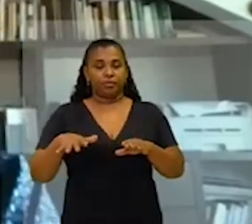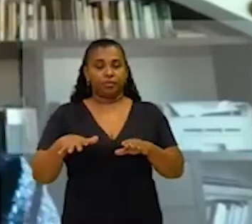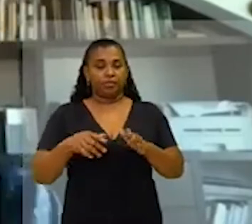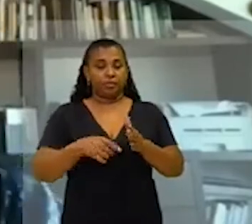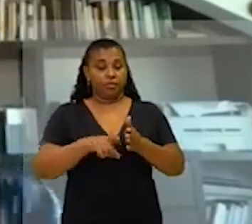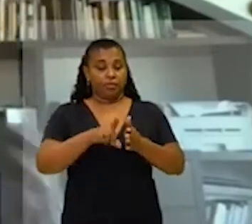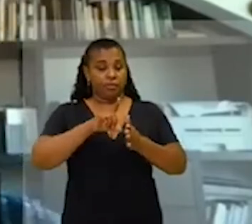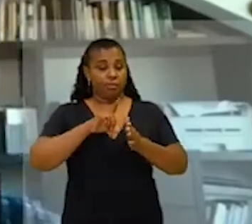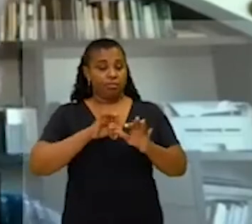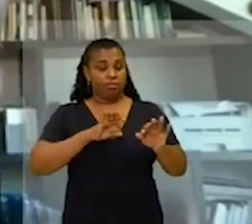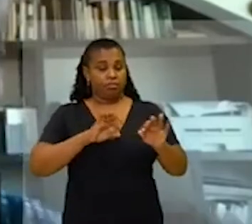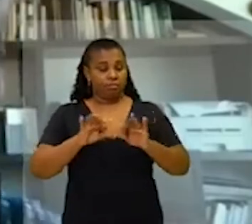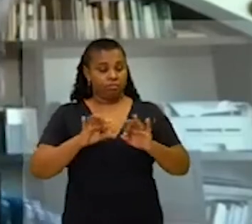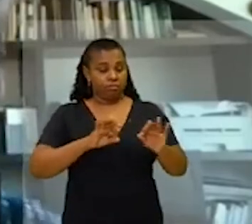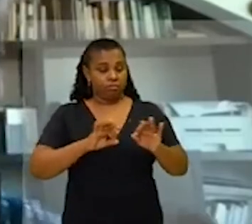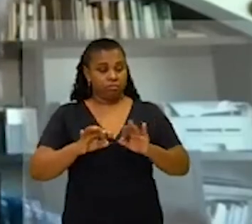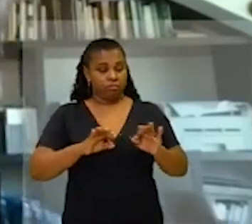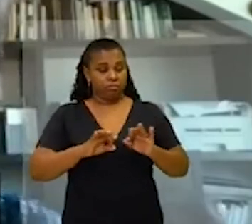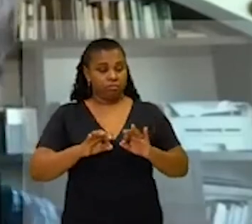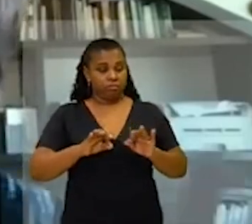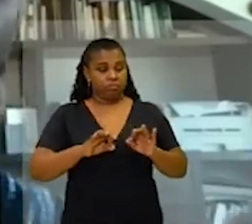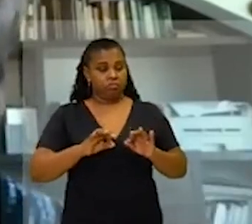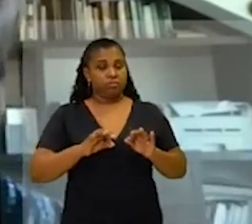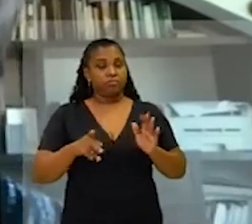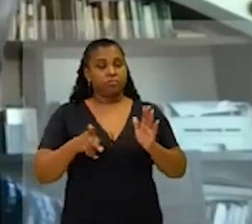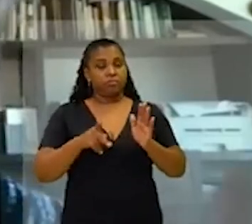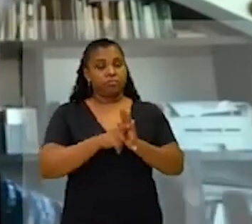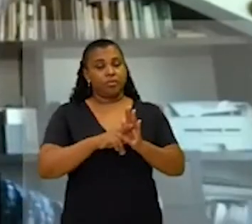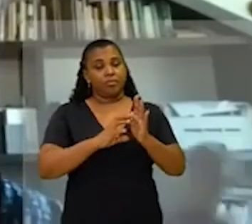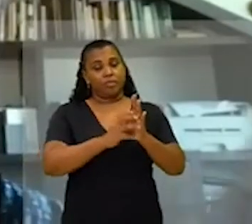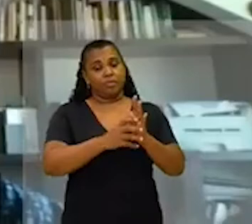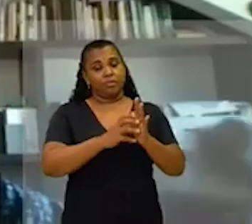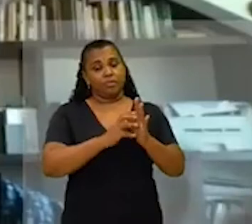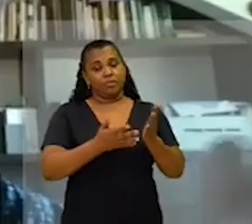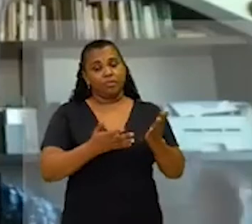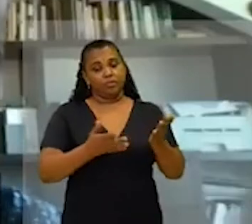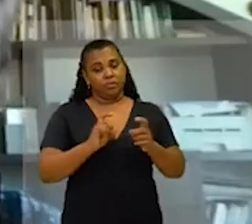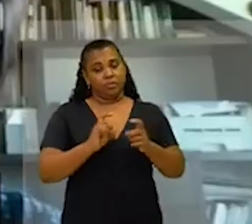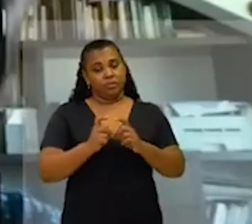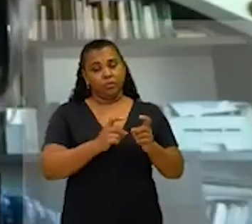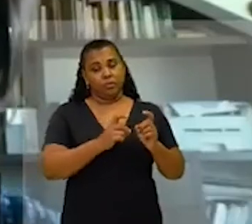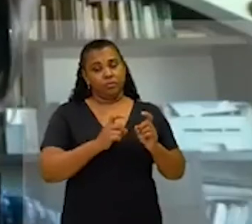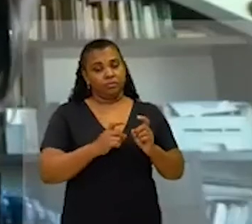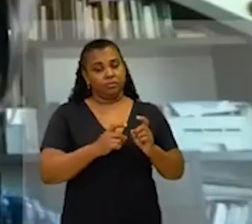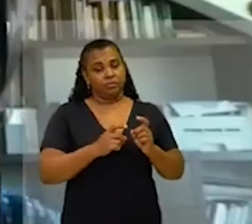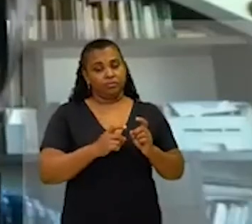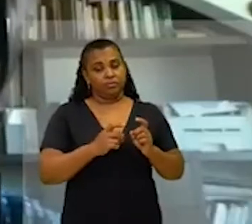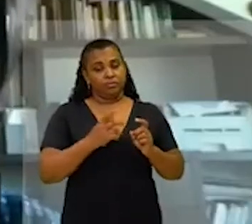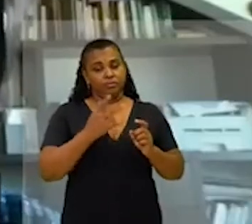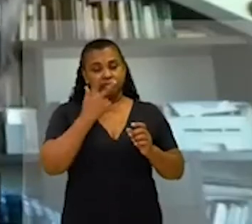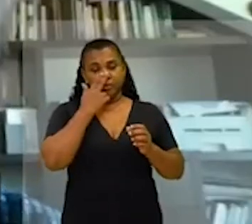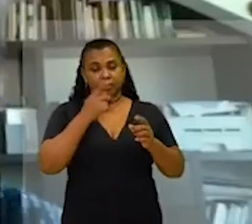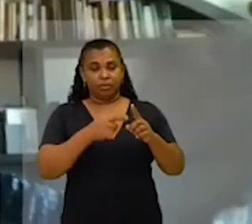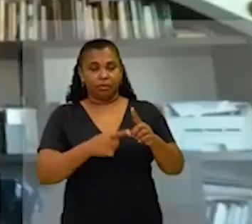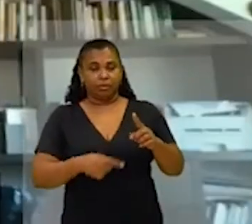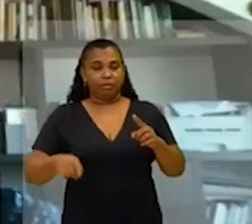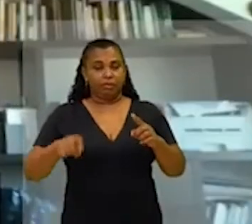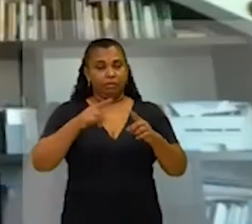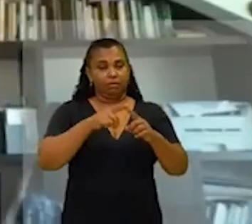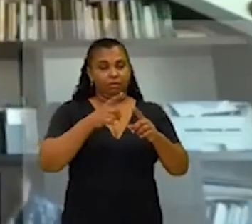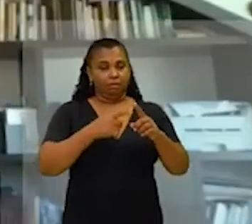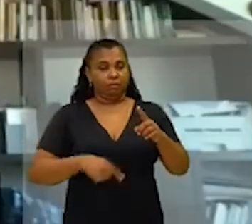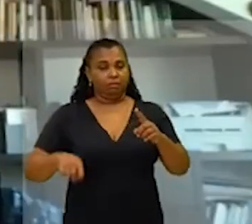Regional da própria executiva ecológica de retroalimentação a distribuição recursos por